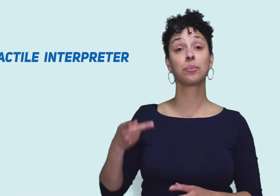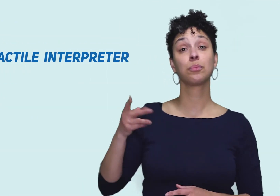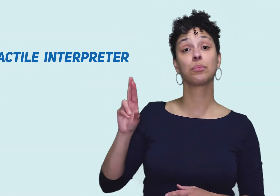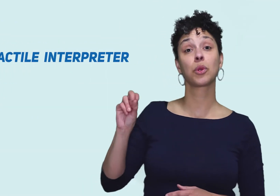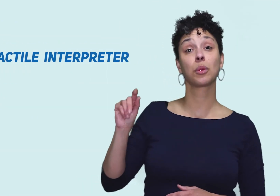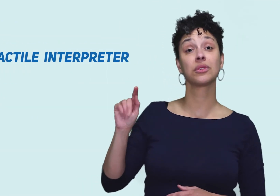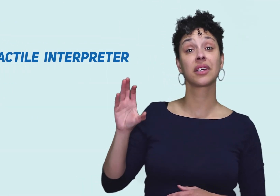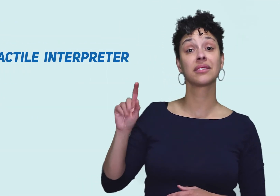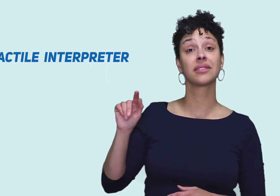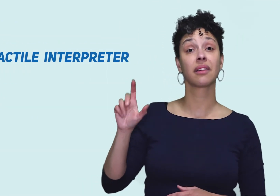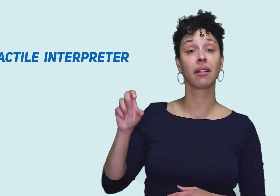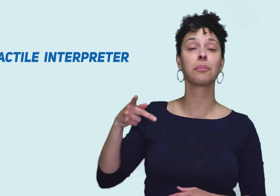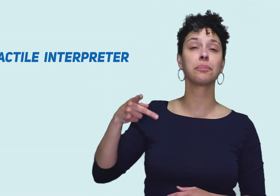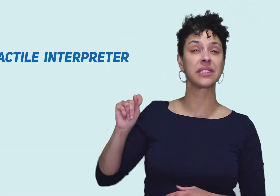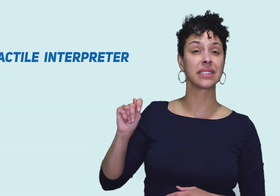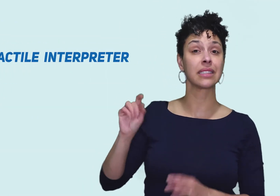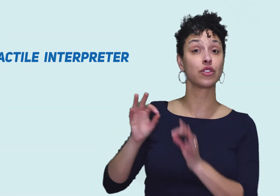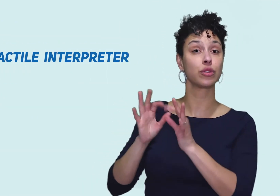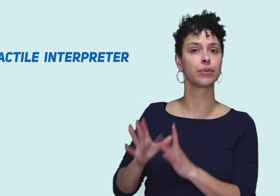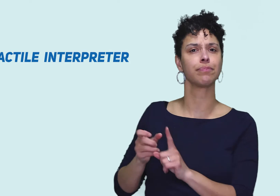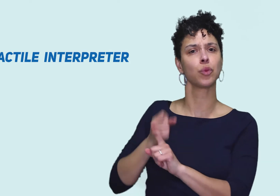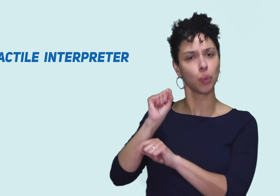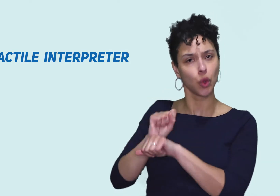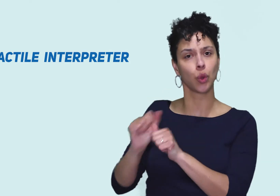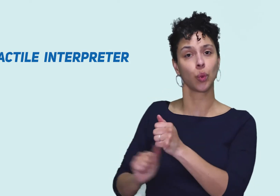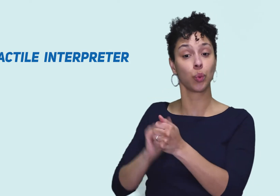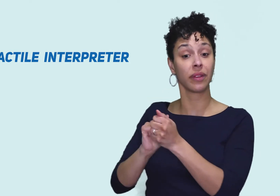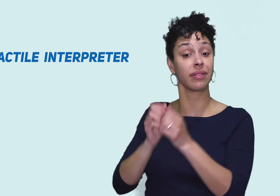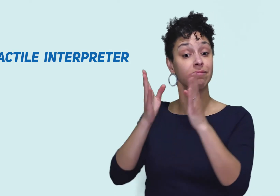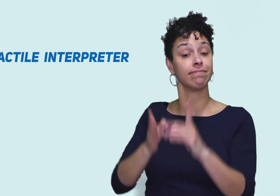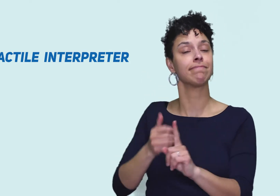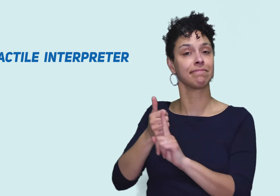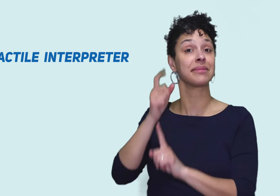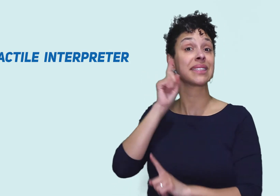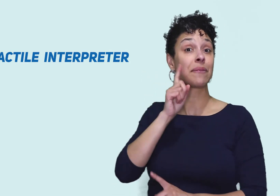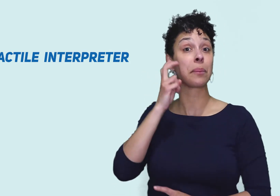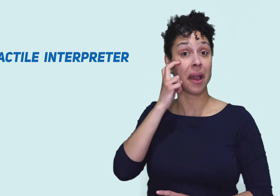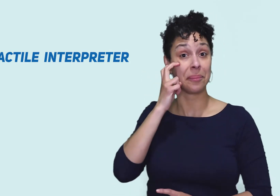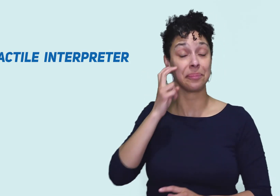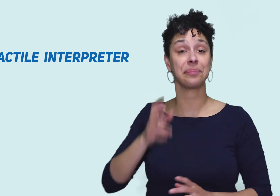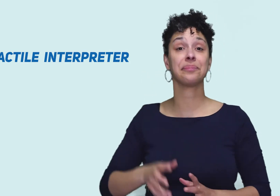Los intérpretes de ProTactile trabajan con personas sordociegas.